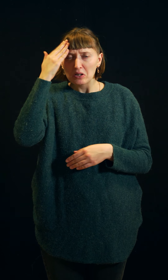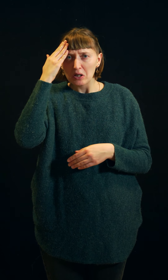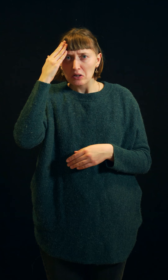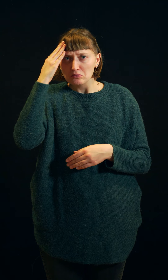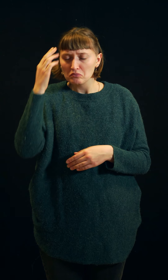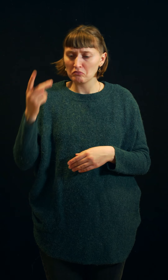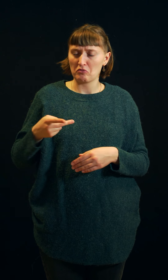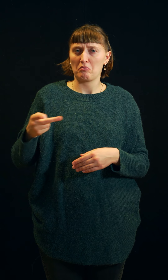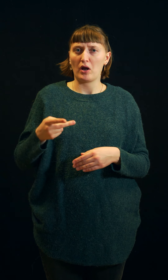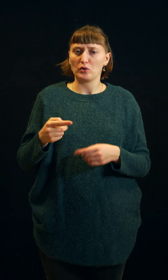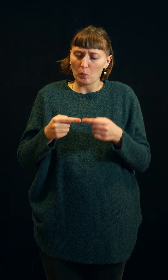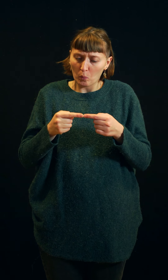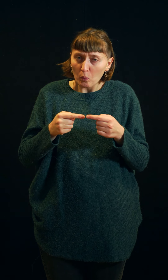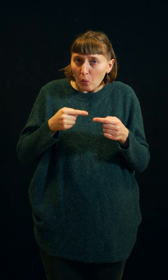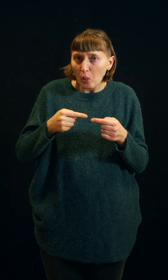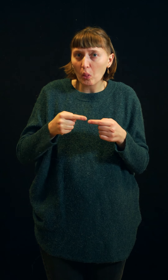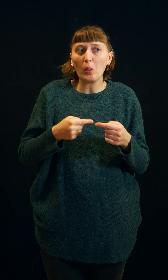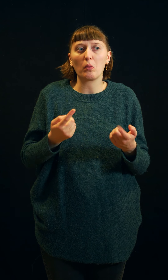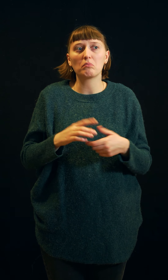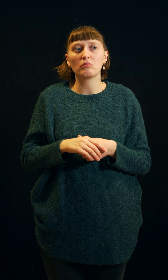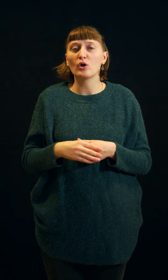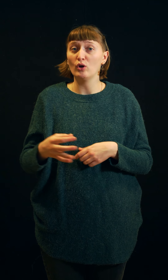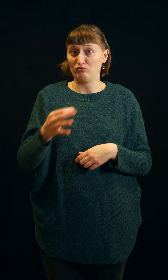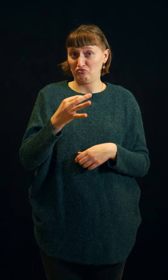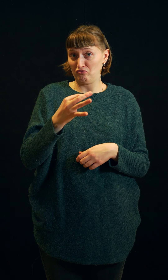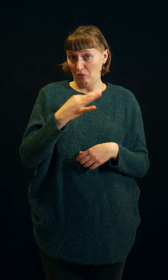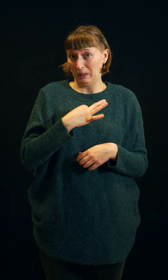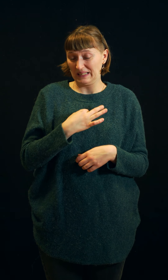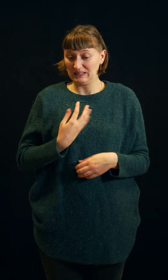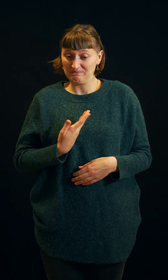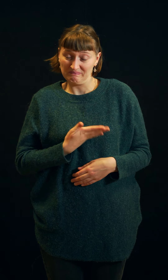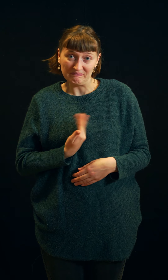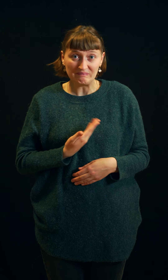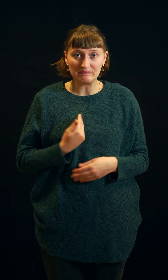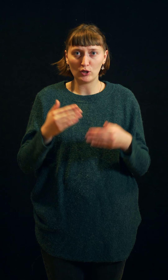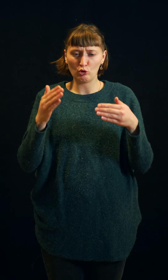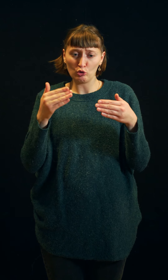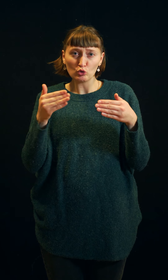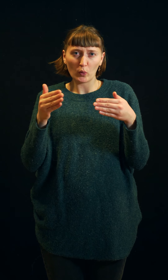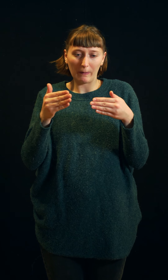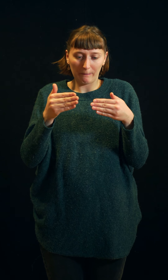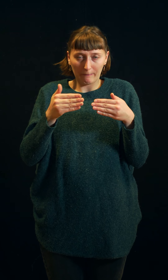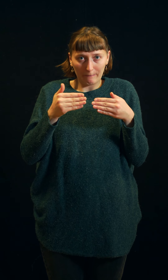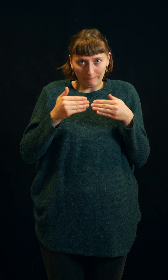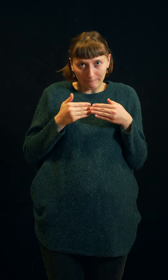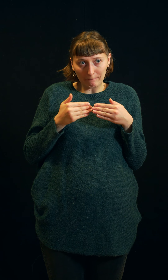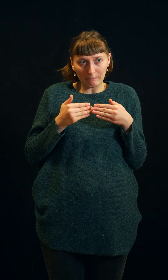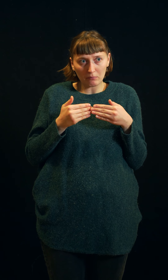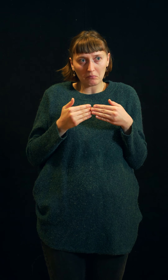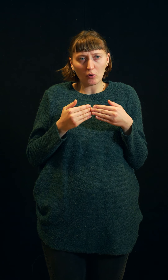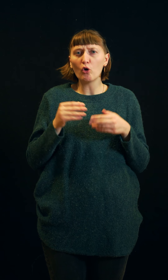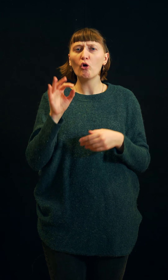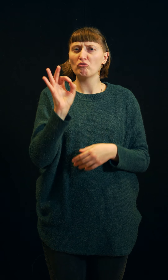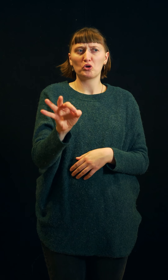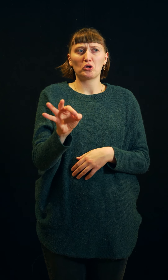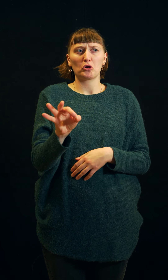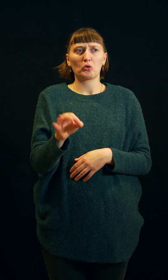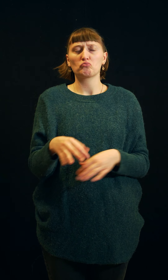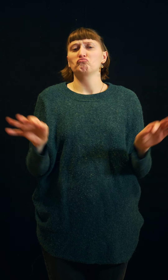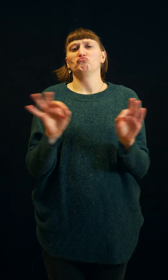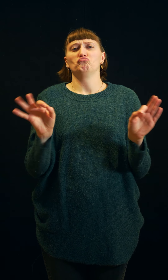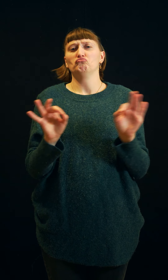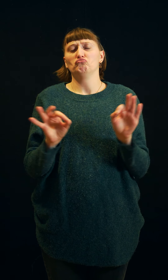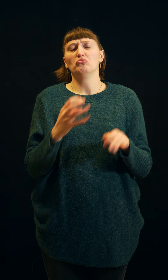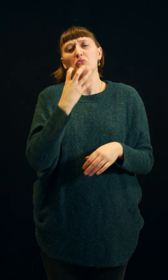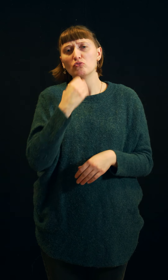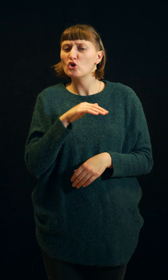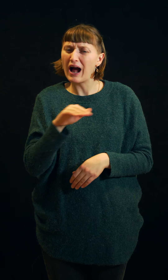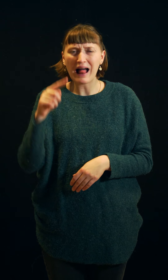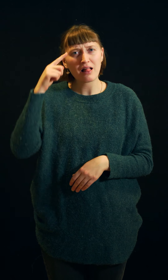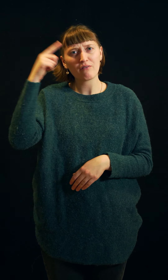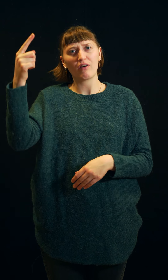Wir kennen uns erst kurz, ich öffne mich zögerlich, das ist für dich gar nicht schlimm.